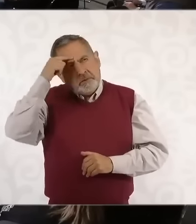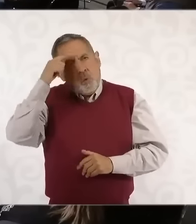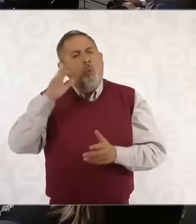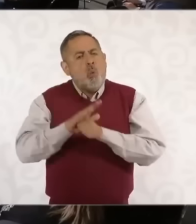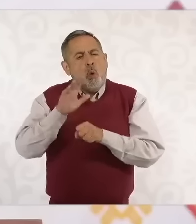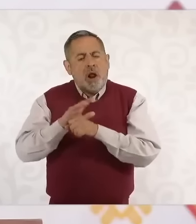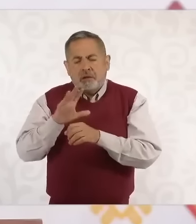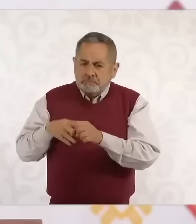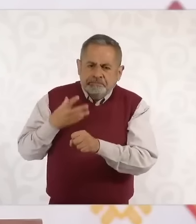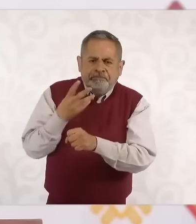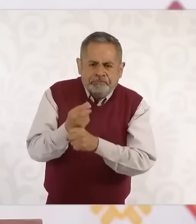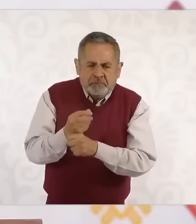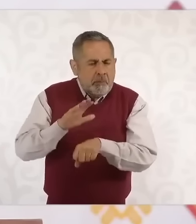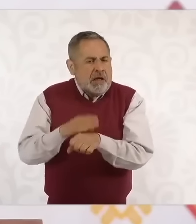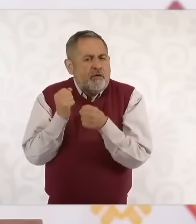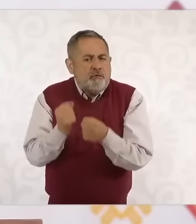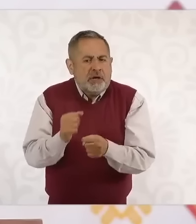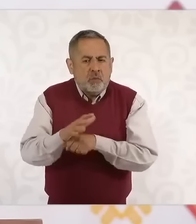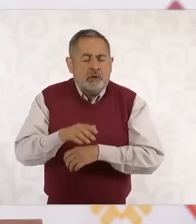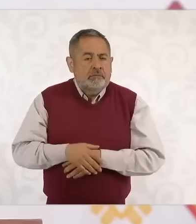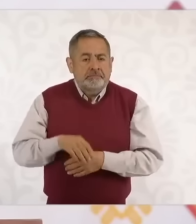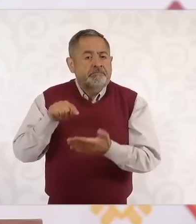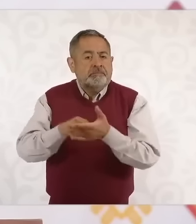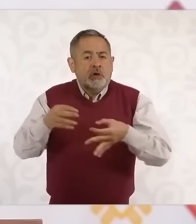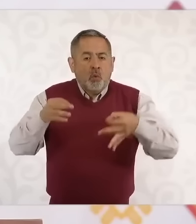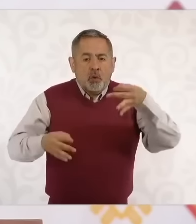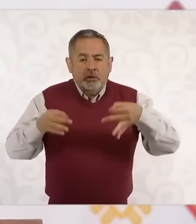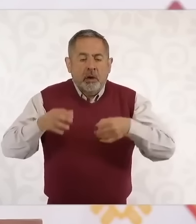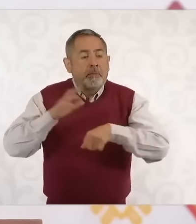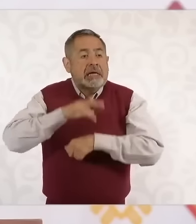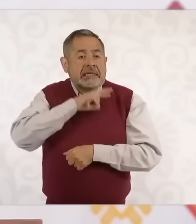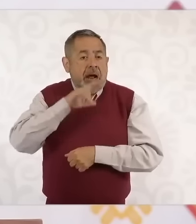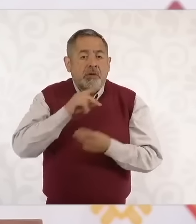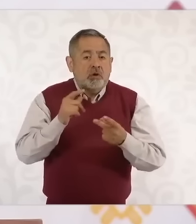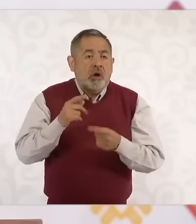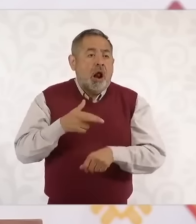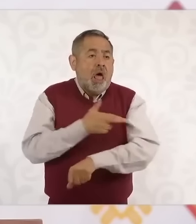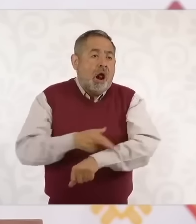lo que te puedo decir a estas alturas es de que sea más ágil en la medida de lo posible y que